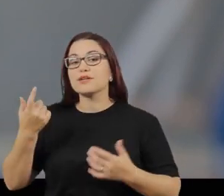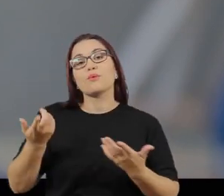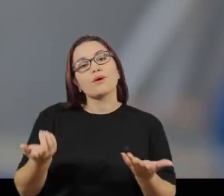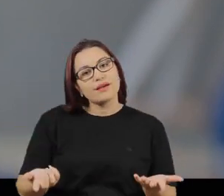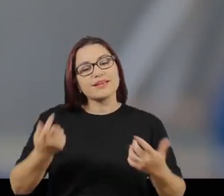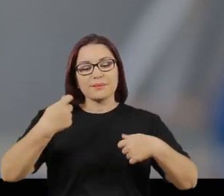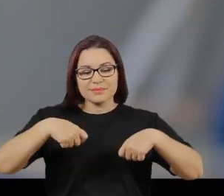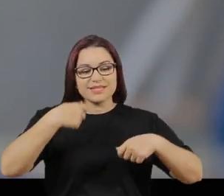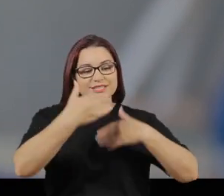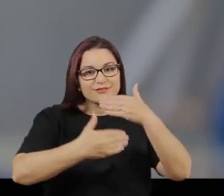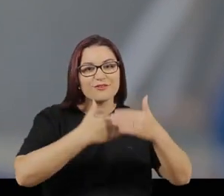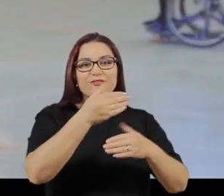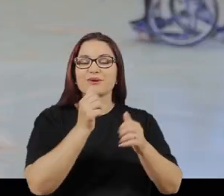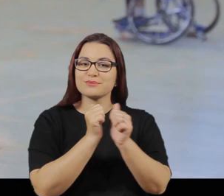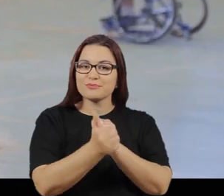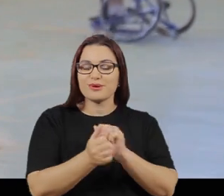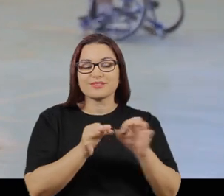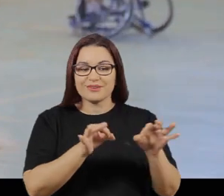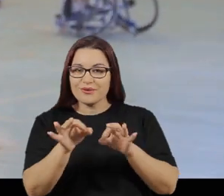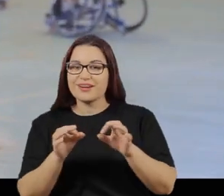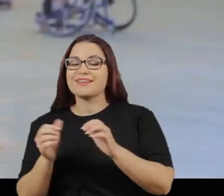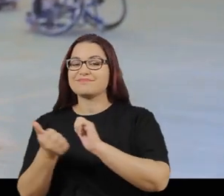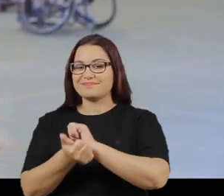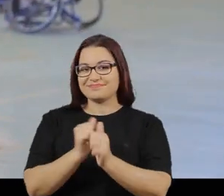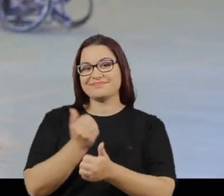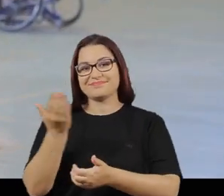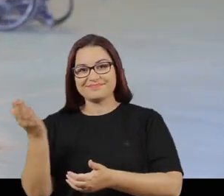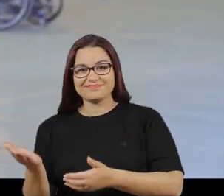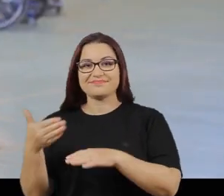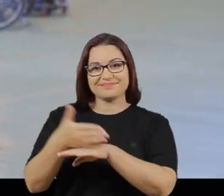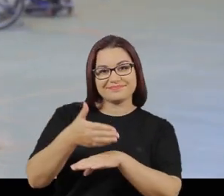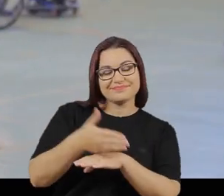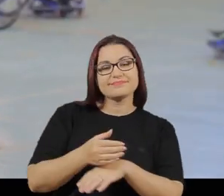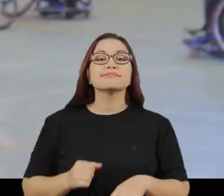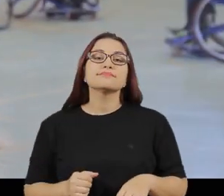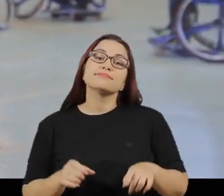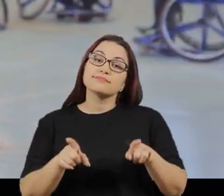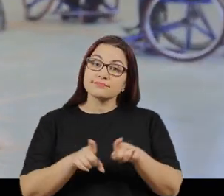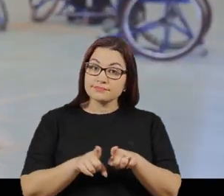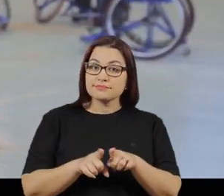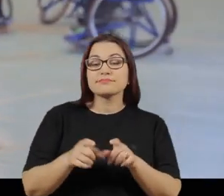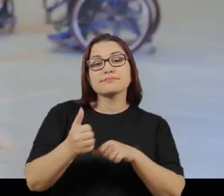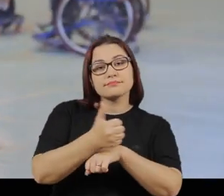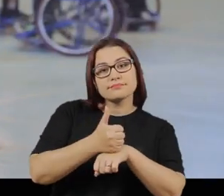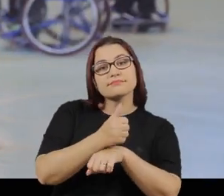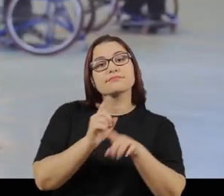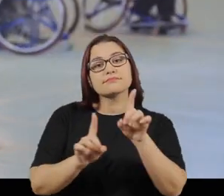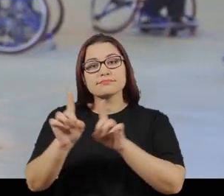para desenvolver o esporte. Profissionais nós temos aqui professores